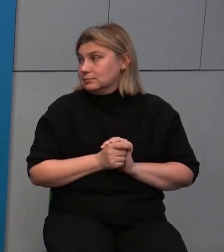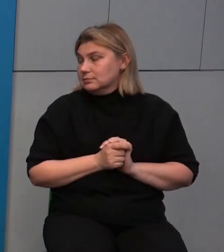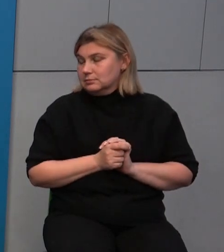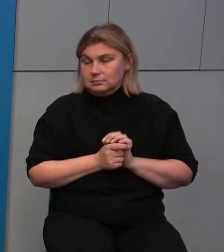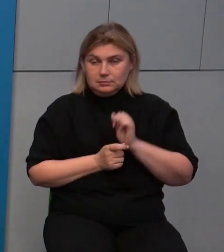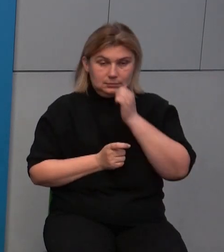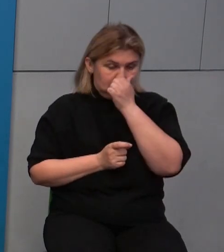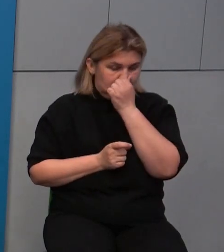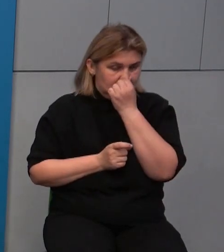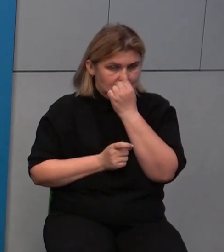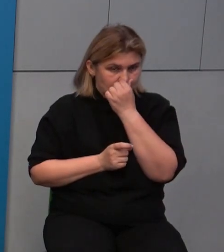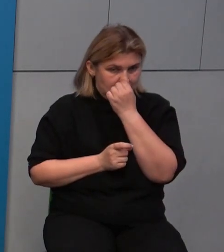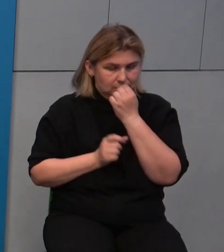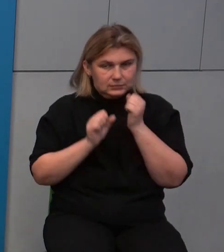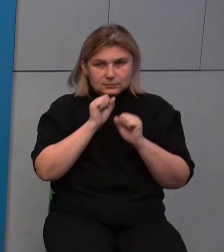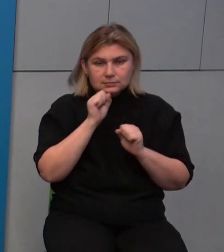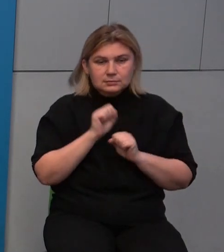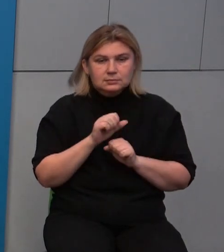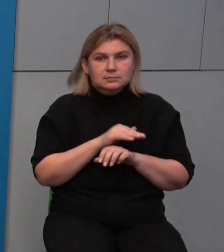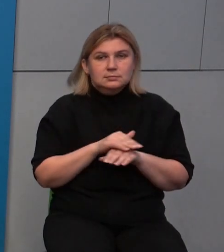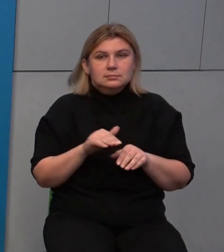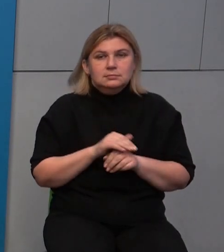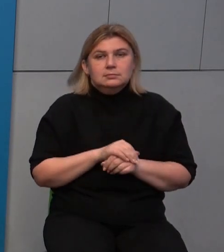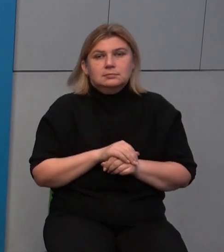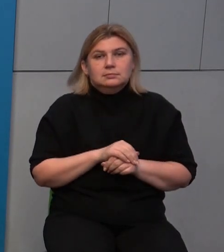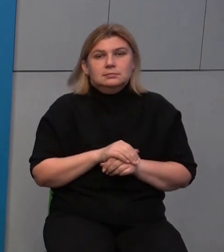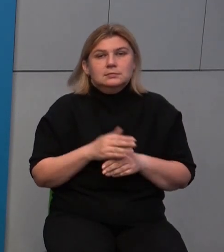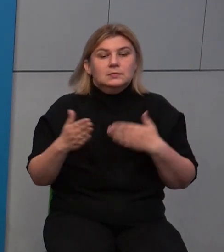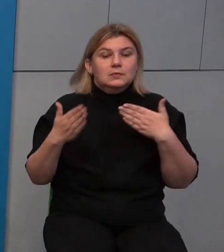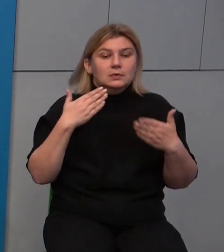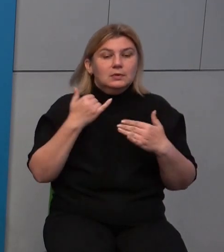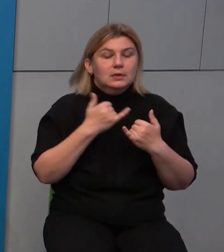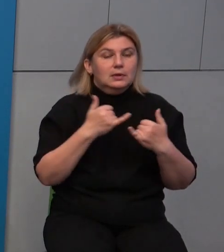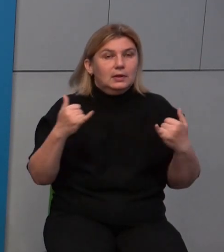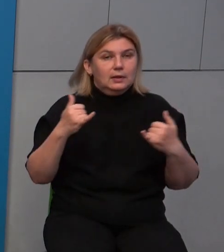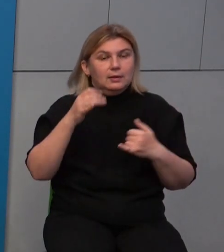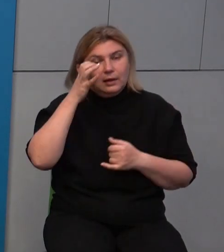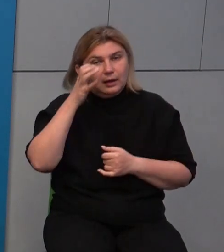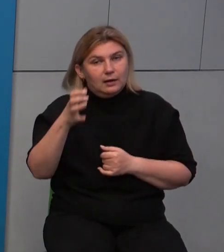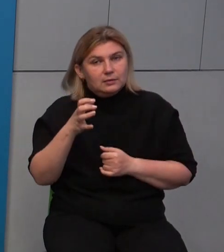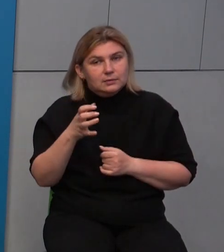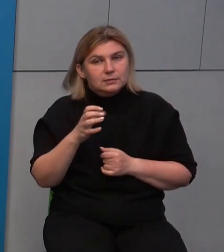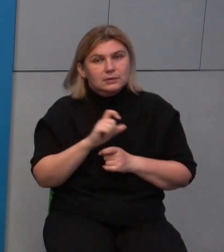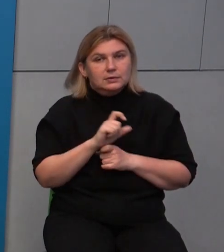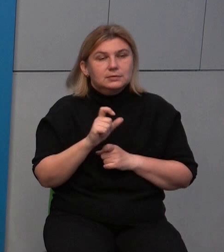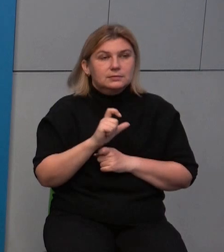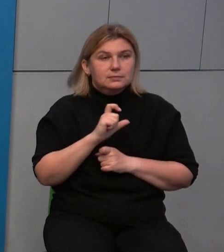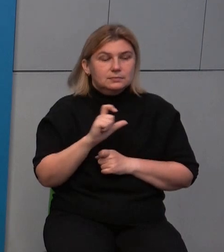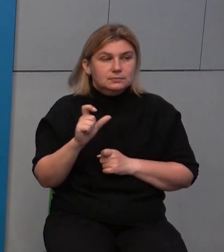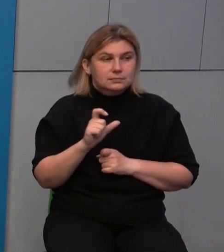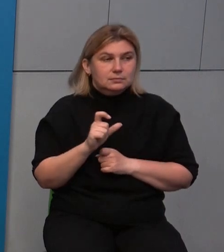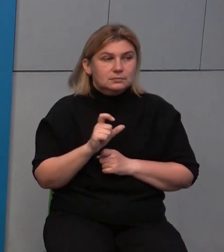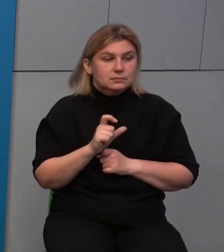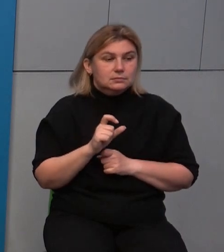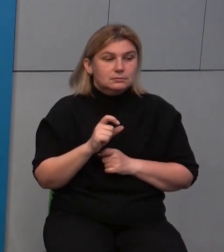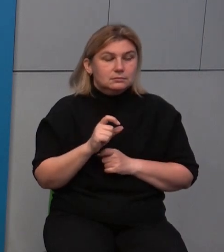ani właśnie na poziomie relacji z innymi pisarzami, gdzie cały czas struktury państwowe